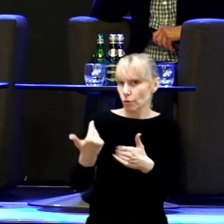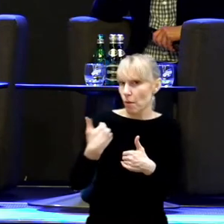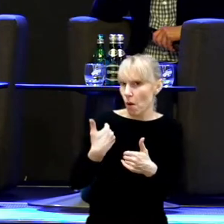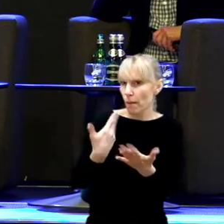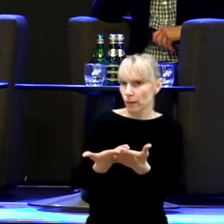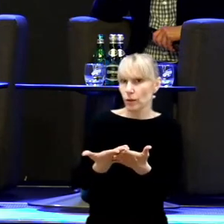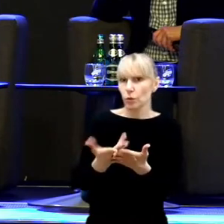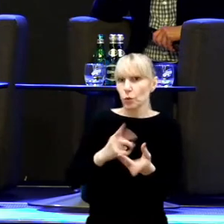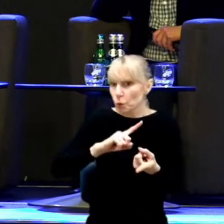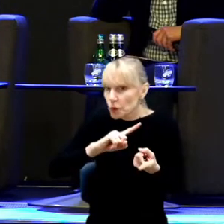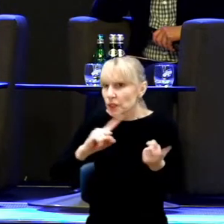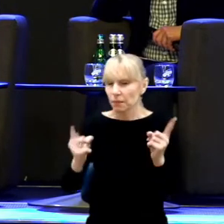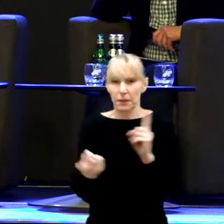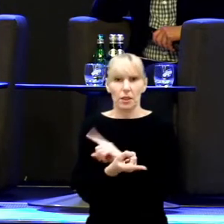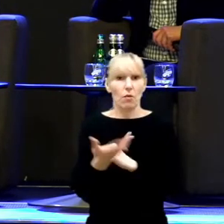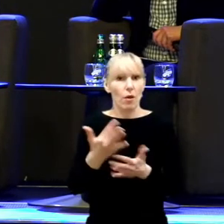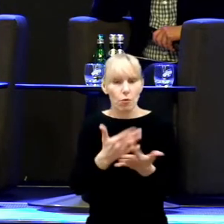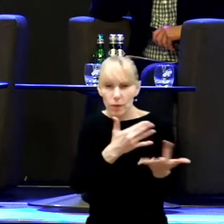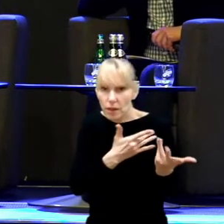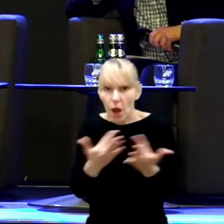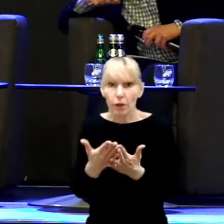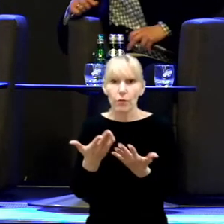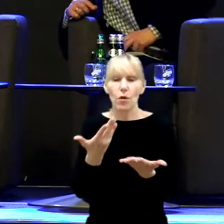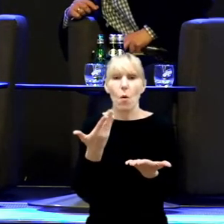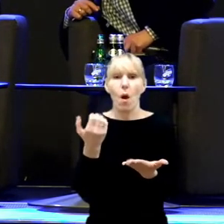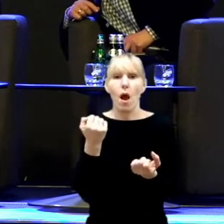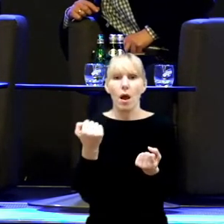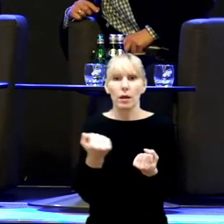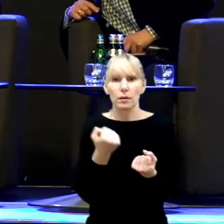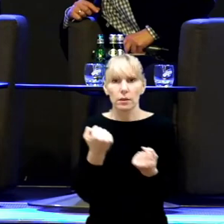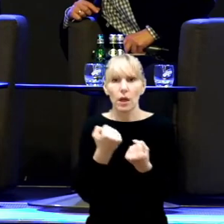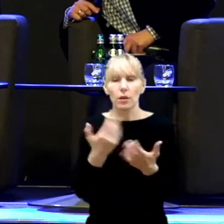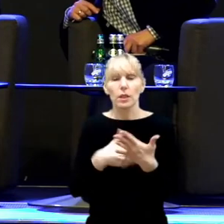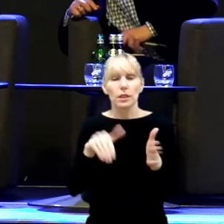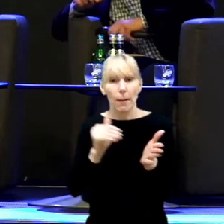kwestię związaną z zapotrzebowaniem na mieszkania.